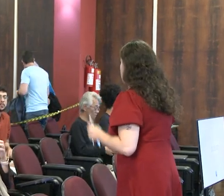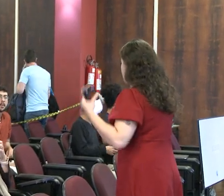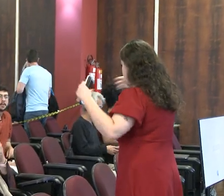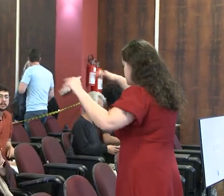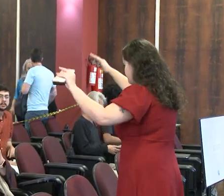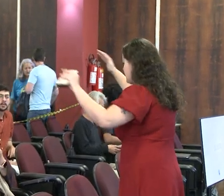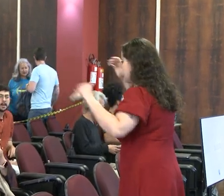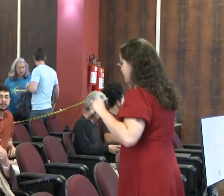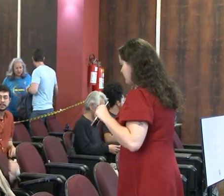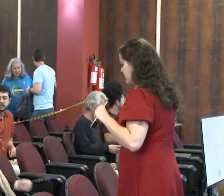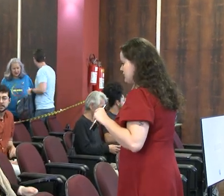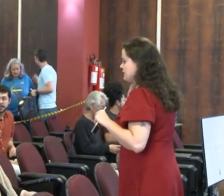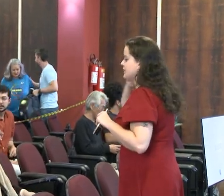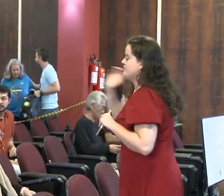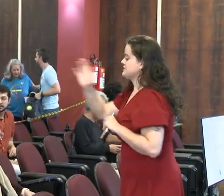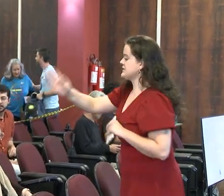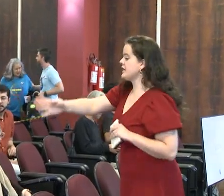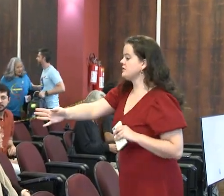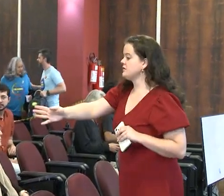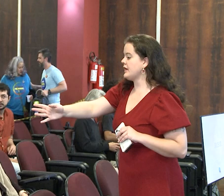A organização do debate é uma responsabilidade